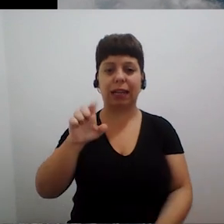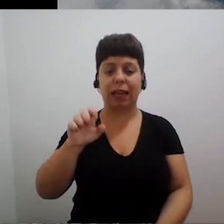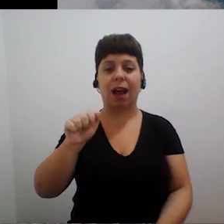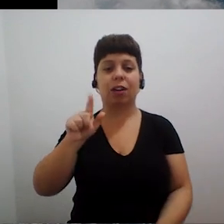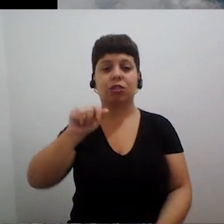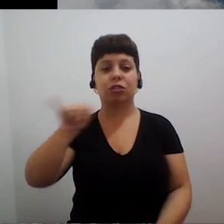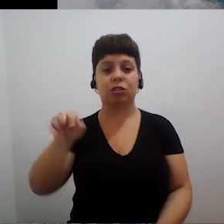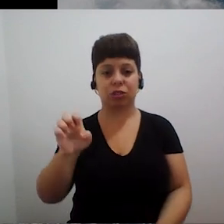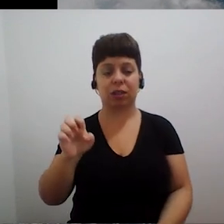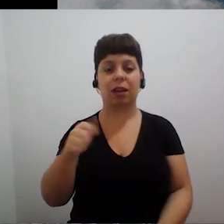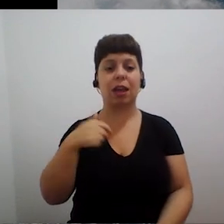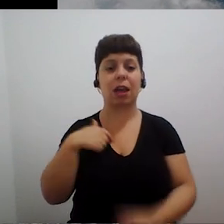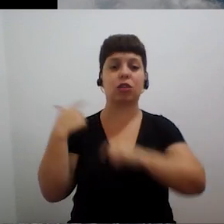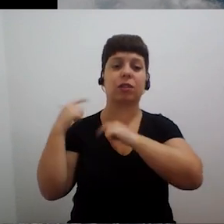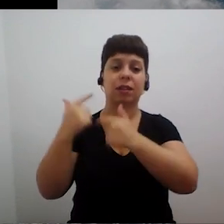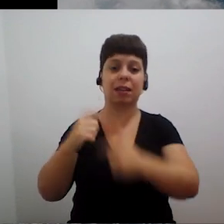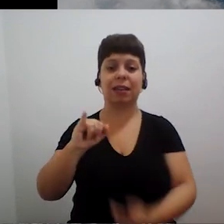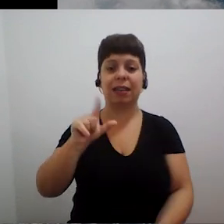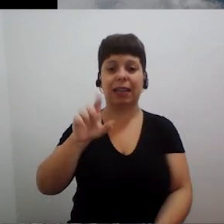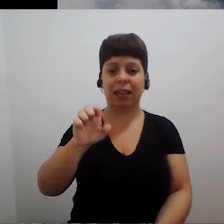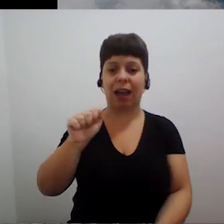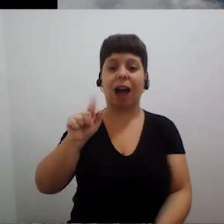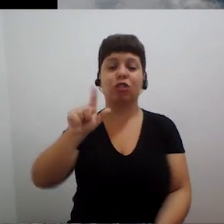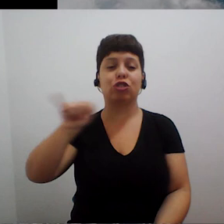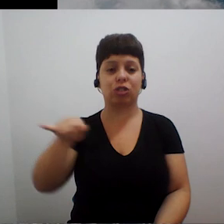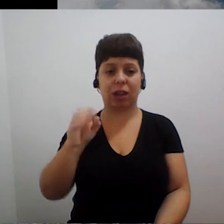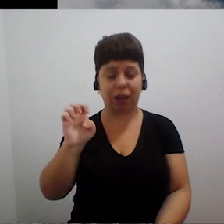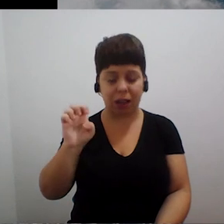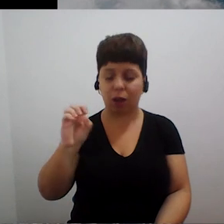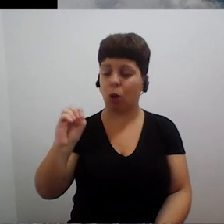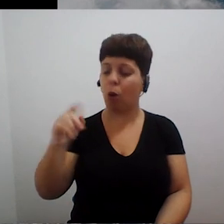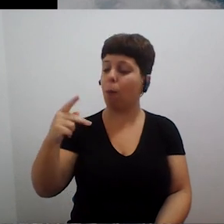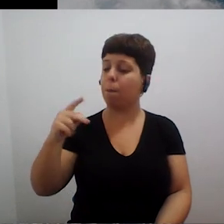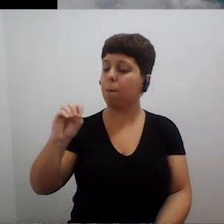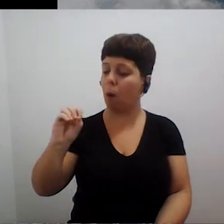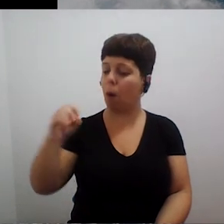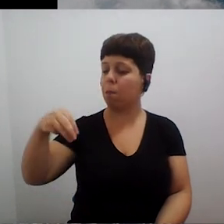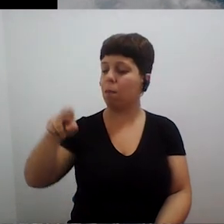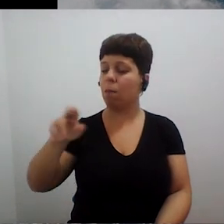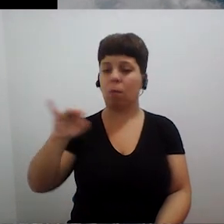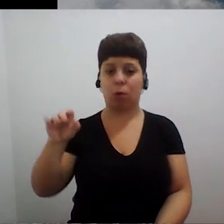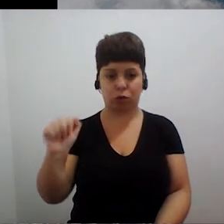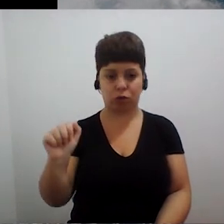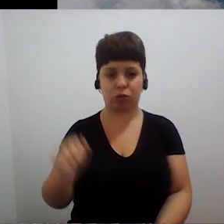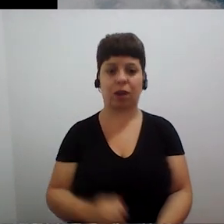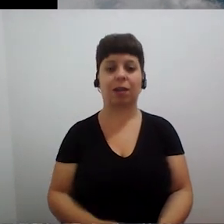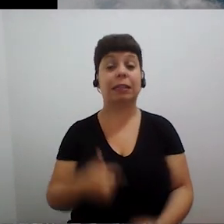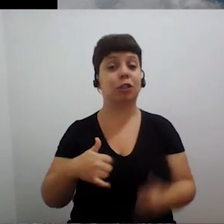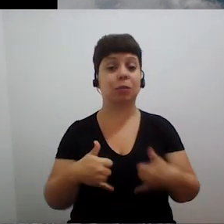sou descendente do Ilê Axé opô afonjá e honrada por estar aqui com vocês